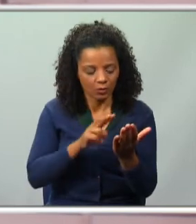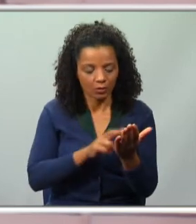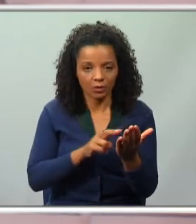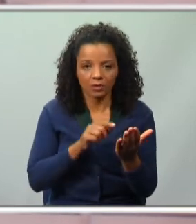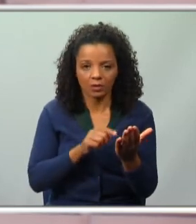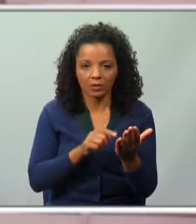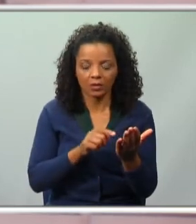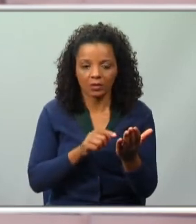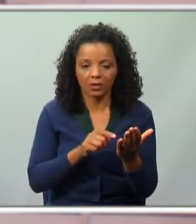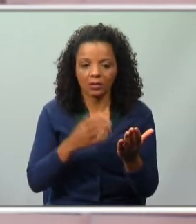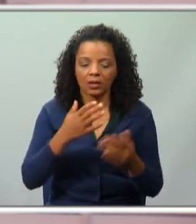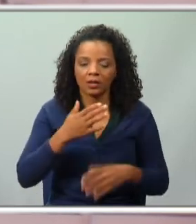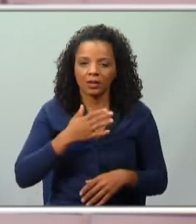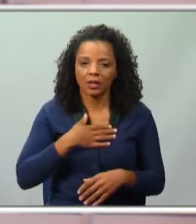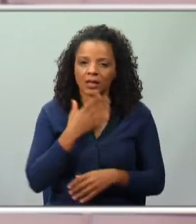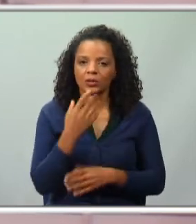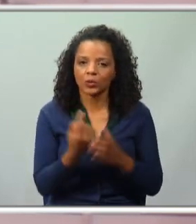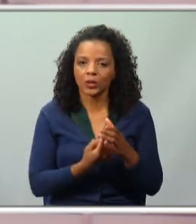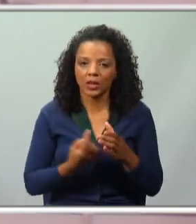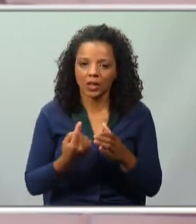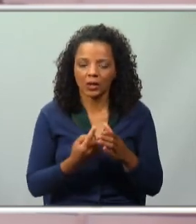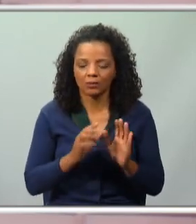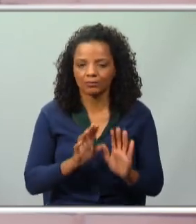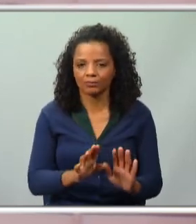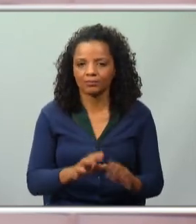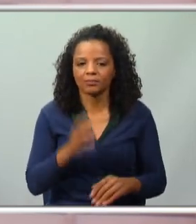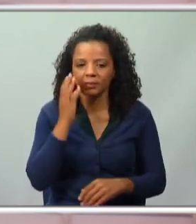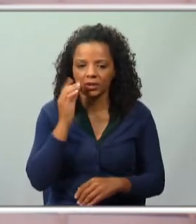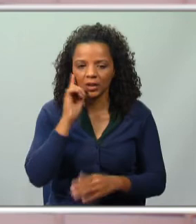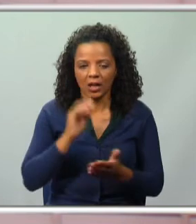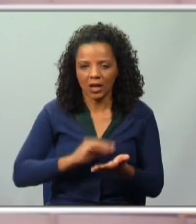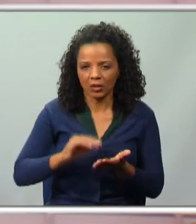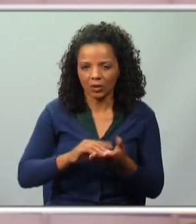livra-nos da da Solidão correto acho que altura é como eu que gosta muito de ler 我想把我們從孤獨中解救出來是正確的身高和我一樣喜歡讀書